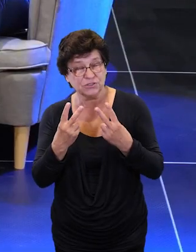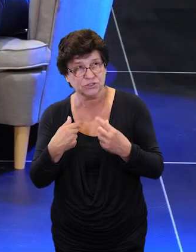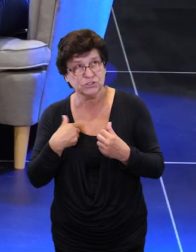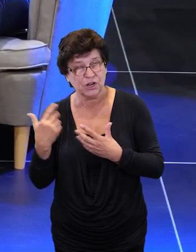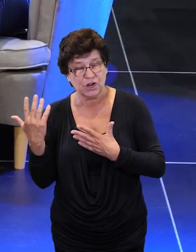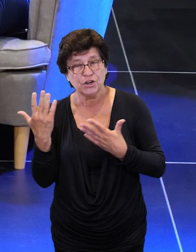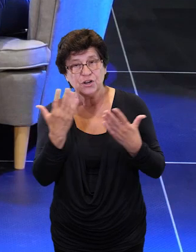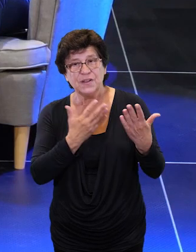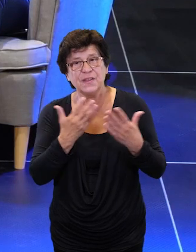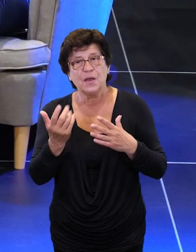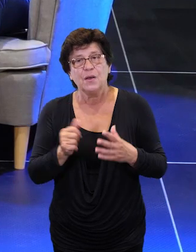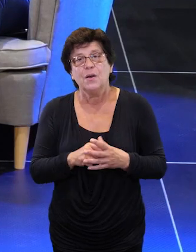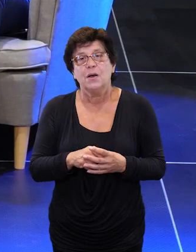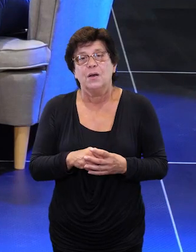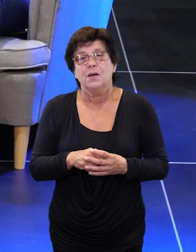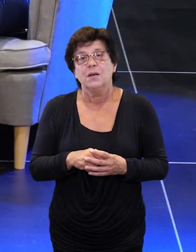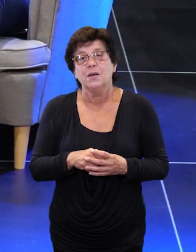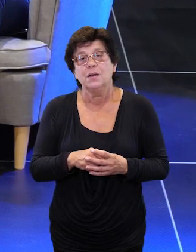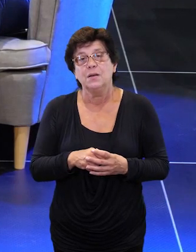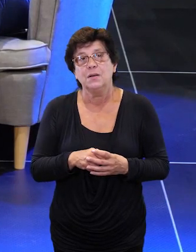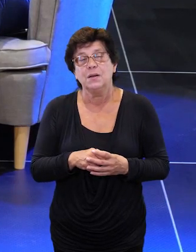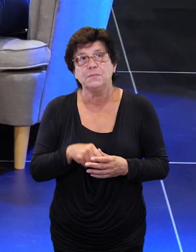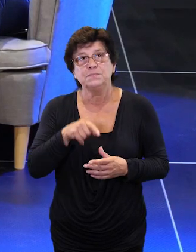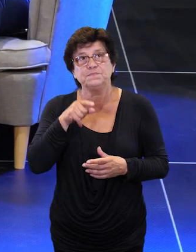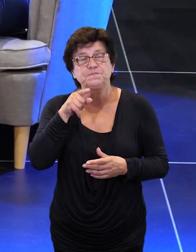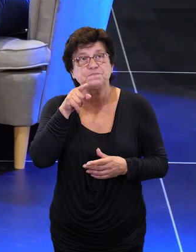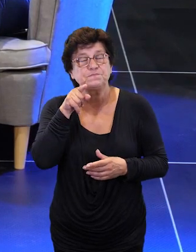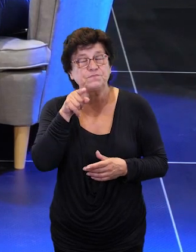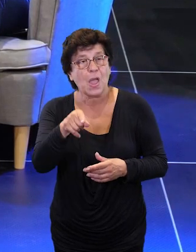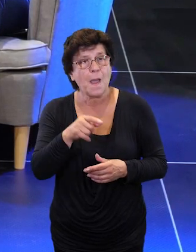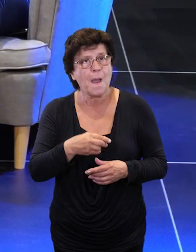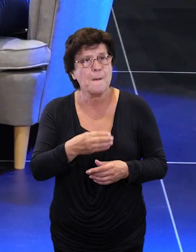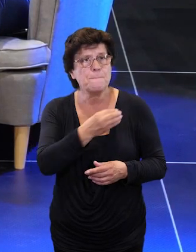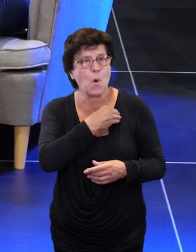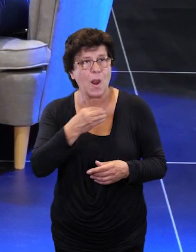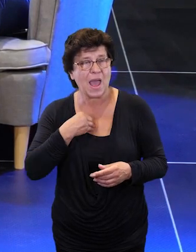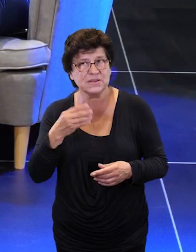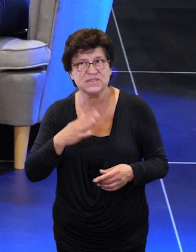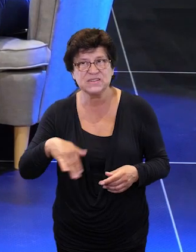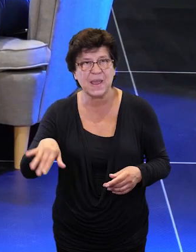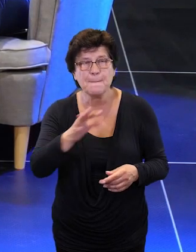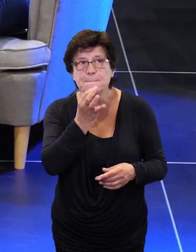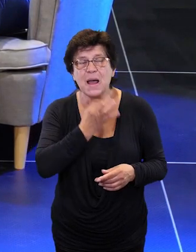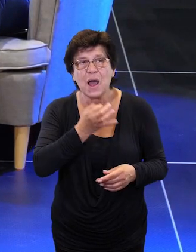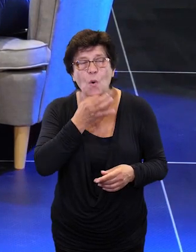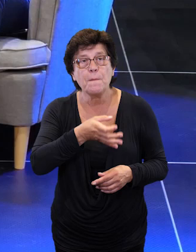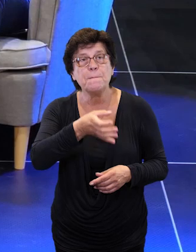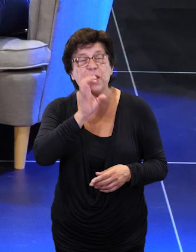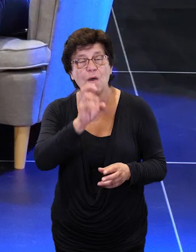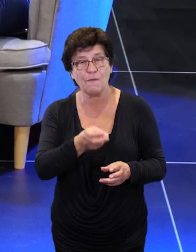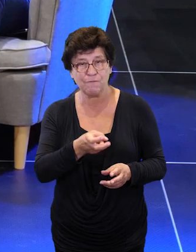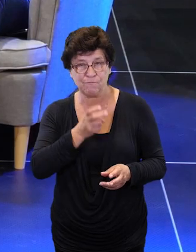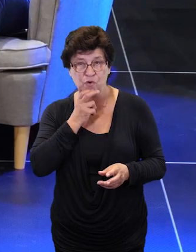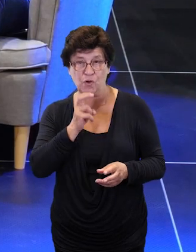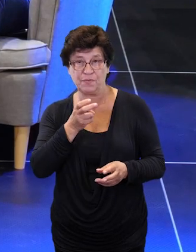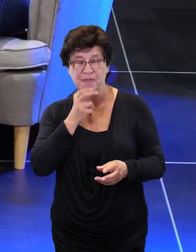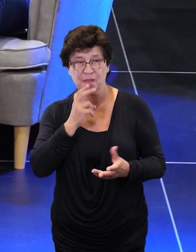jak gigantyczny procent Polaków nie pije wody tak, jak trzeba. Ja nie pamiętam, czy to było 40%, to sprzed paru lat wyniki,